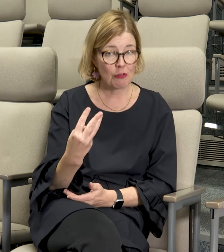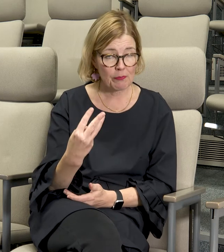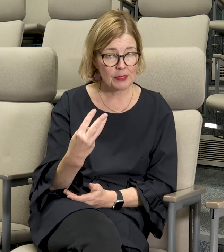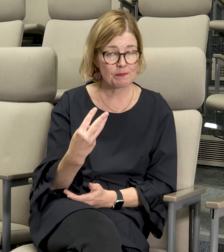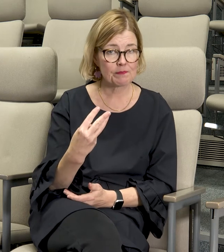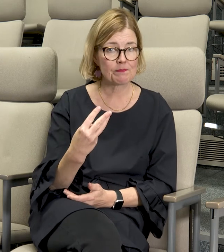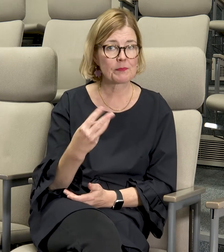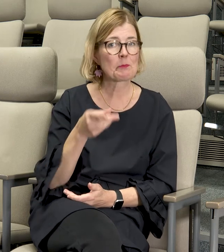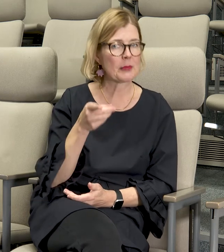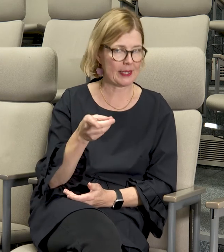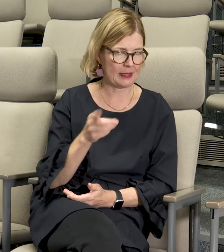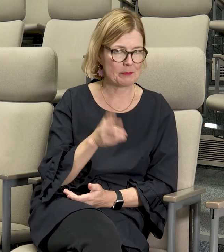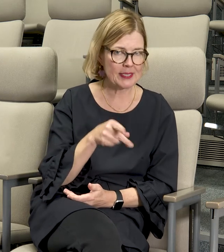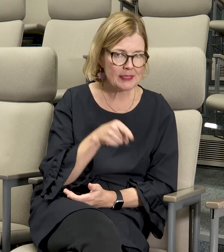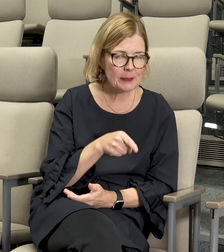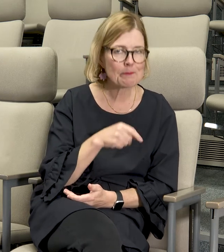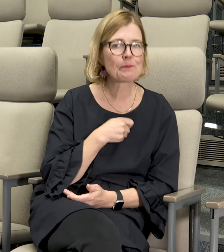perjantaina 10. helmikuuta.